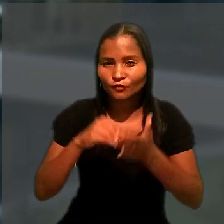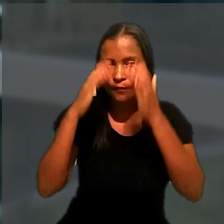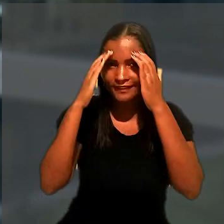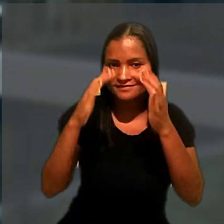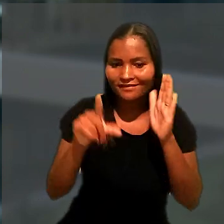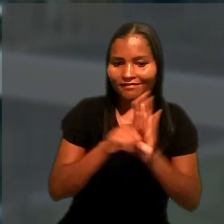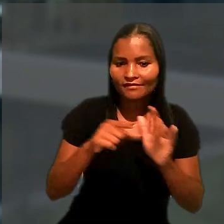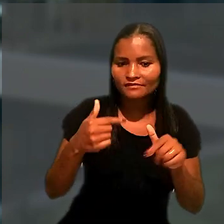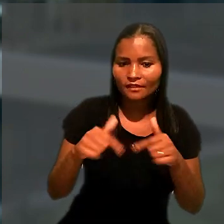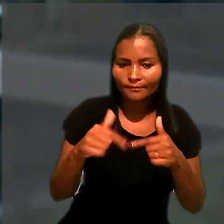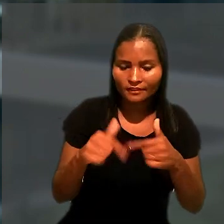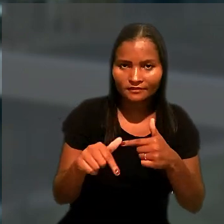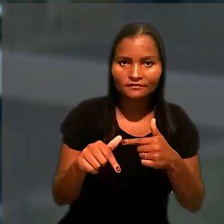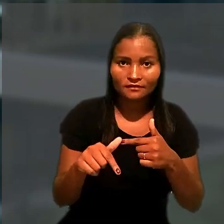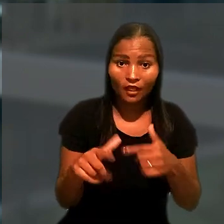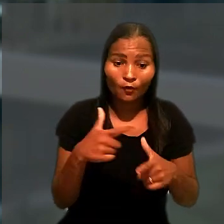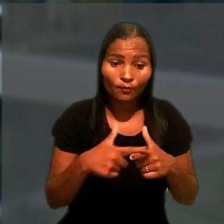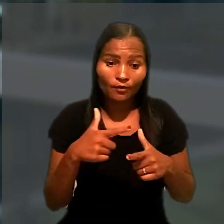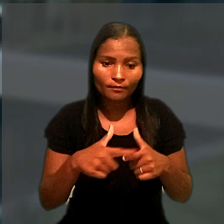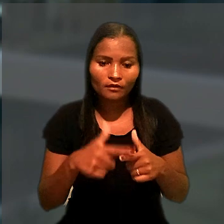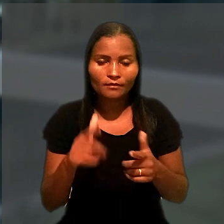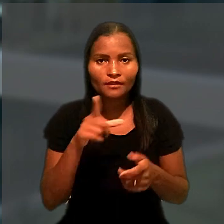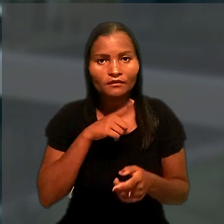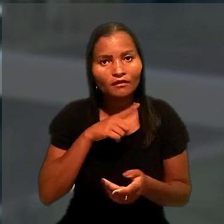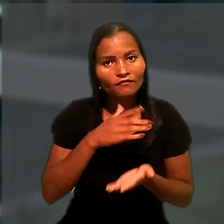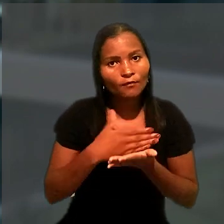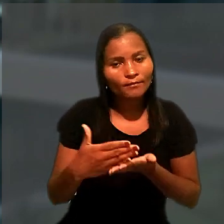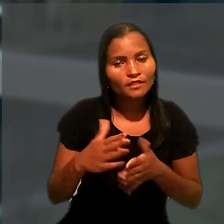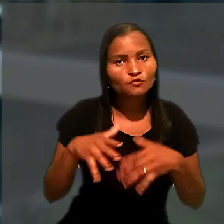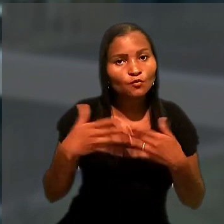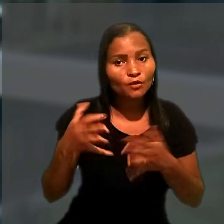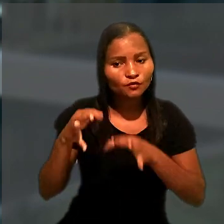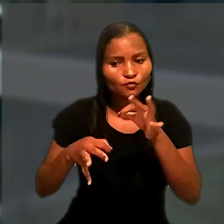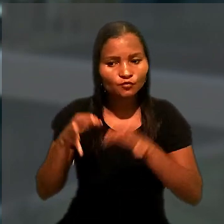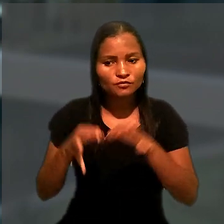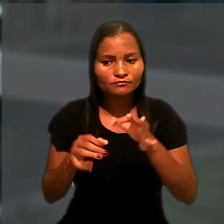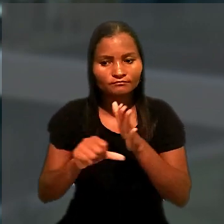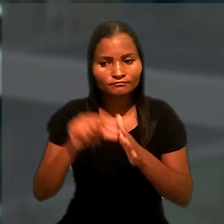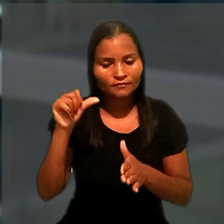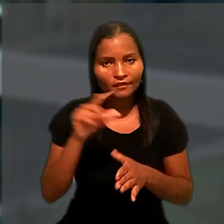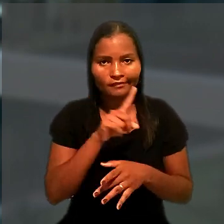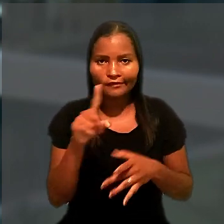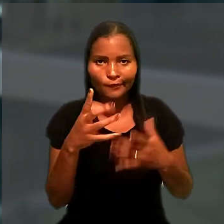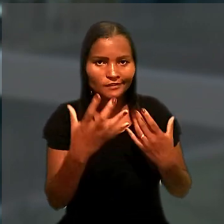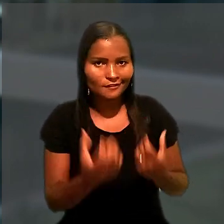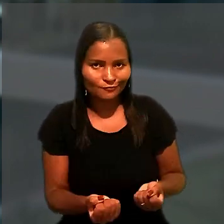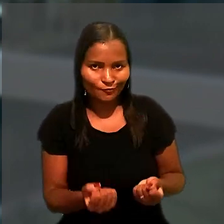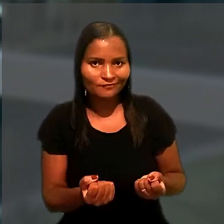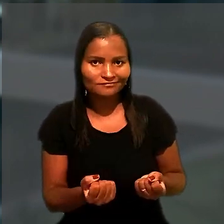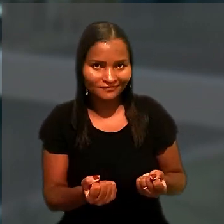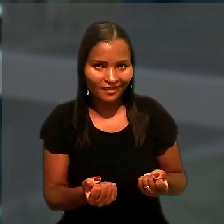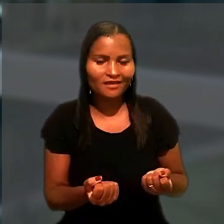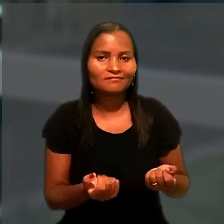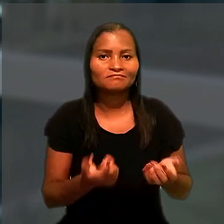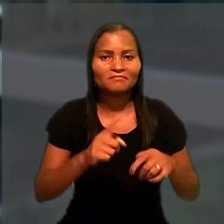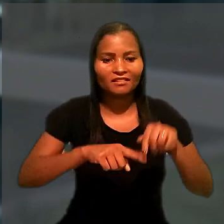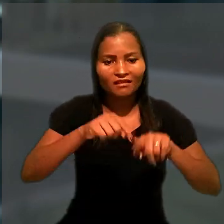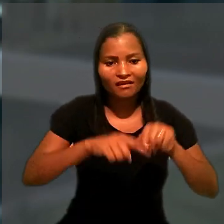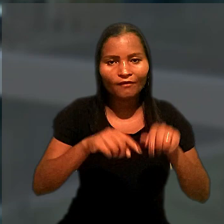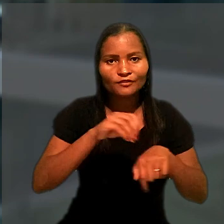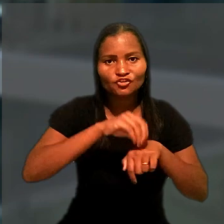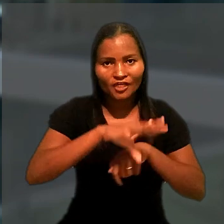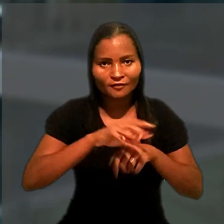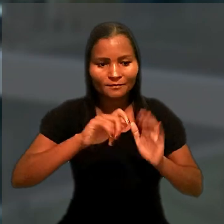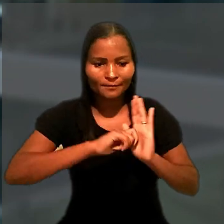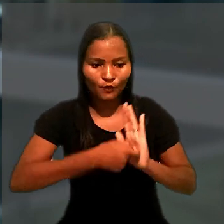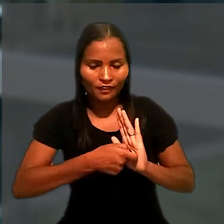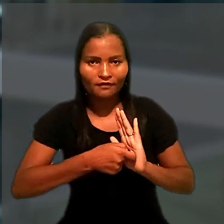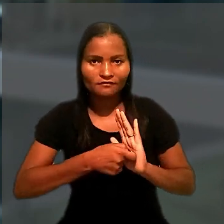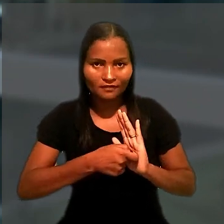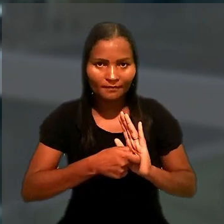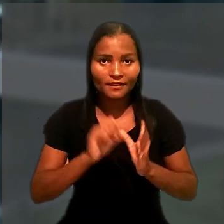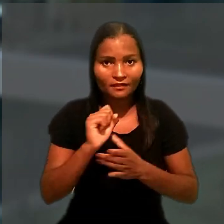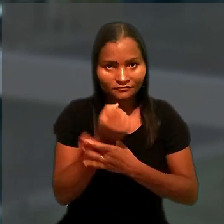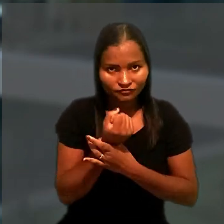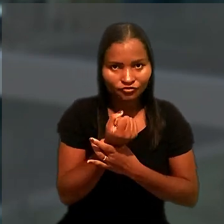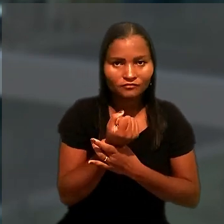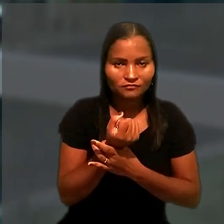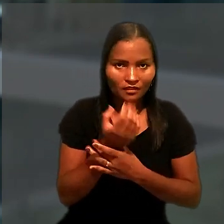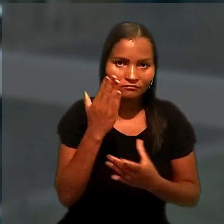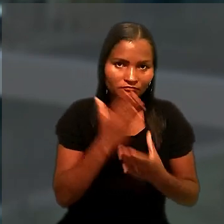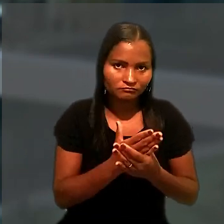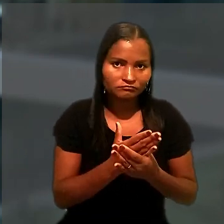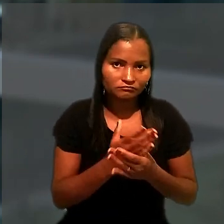A controvérsia teve início quando o juízo de primeiro grau rejeitou os bens indicados à penhora pela empresa para garantir a execução provisória do termo.